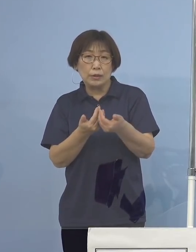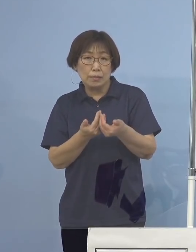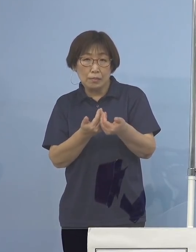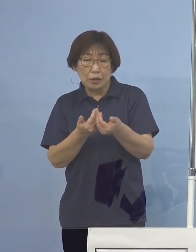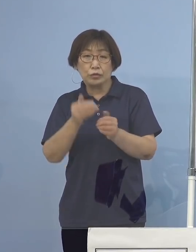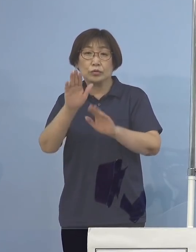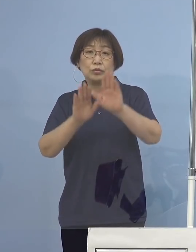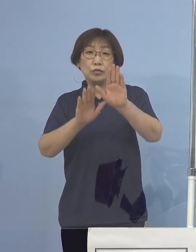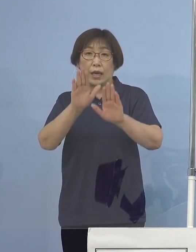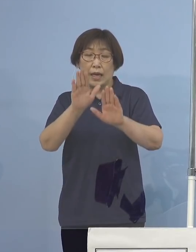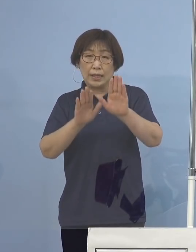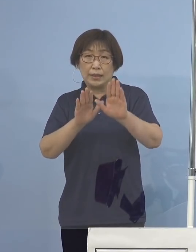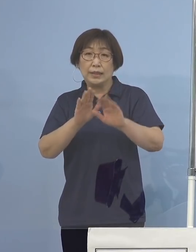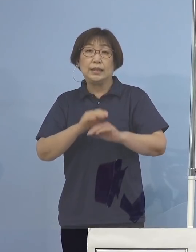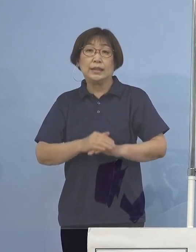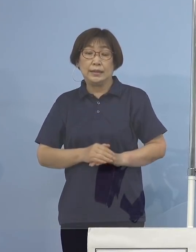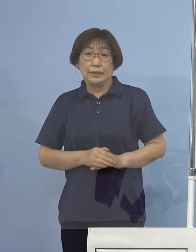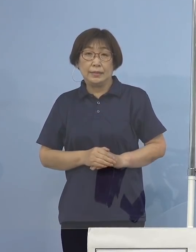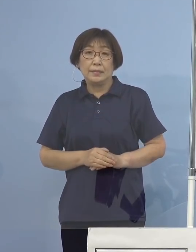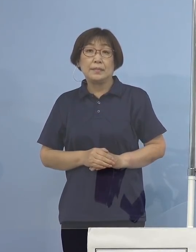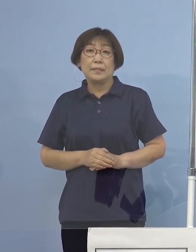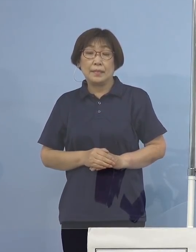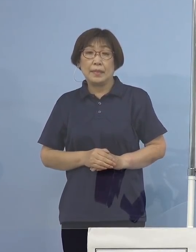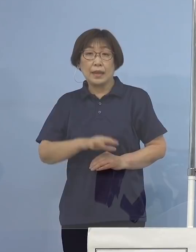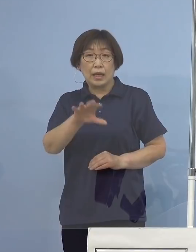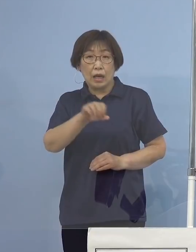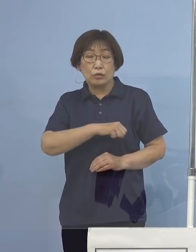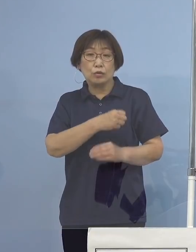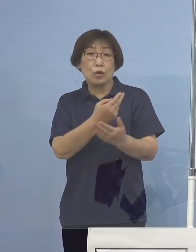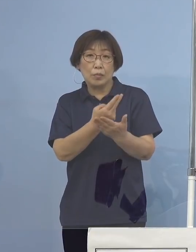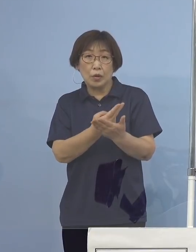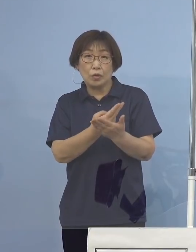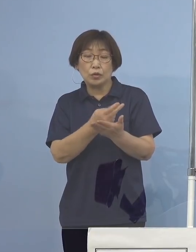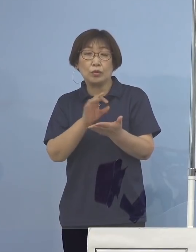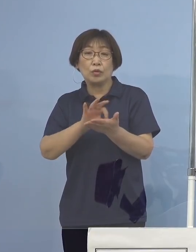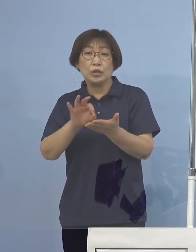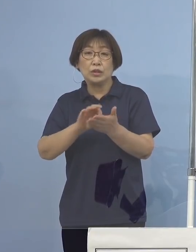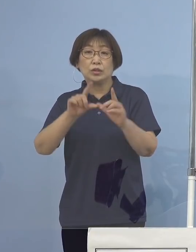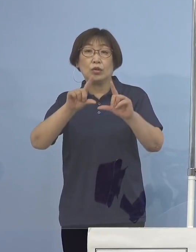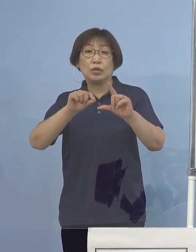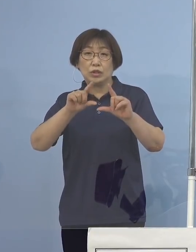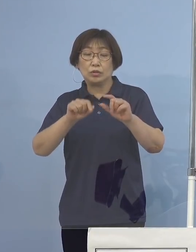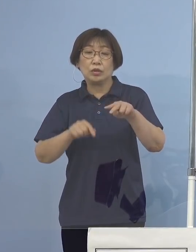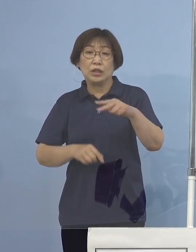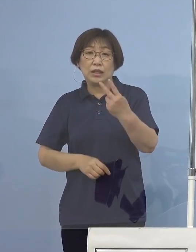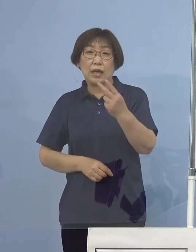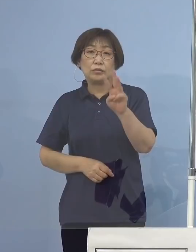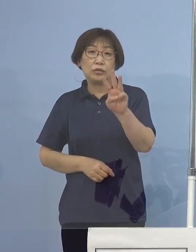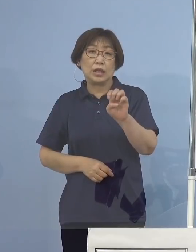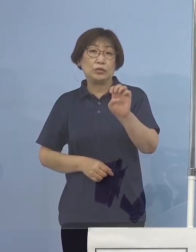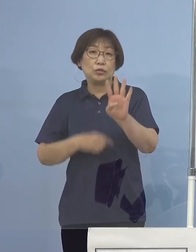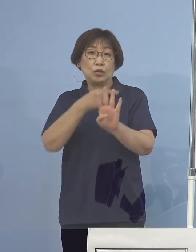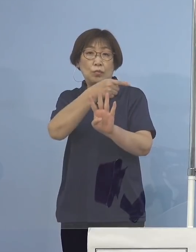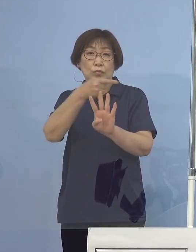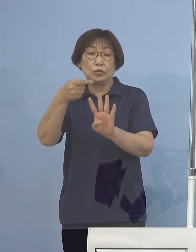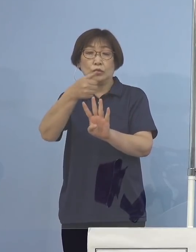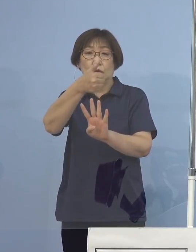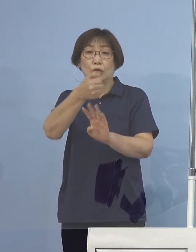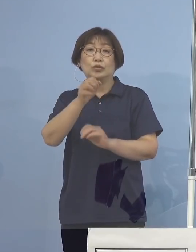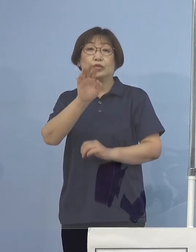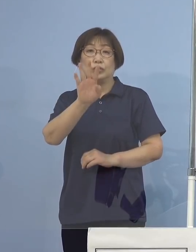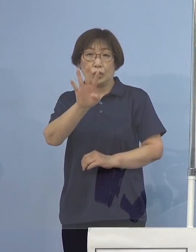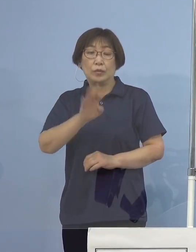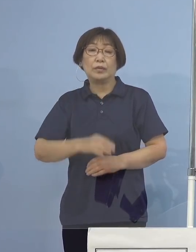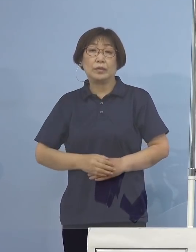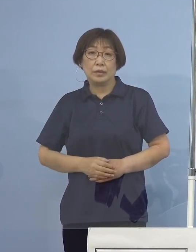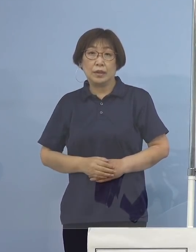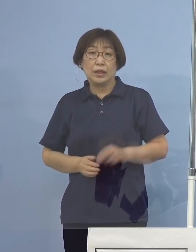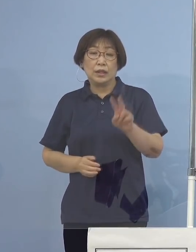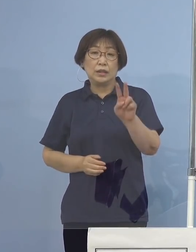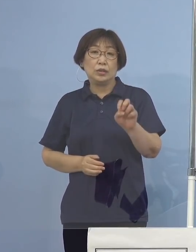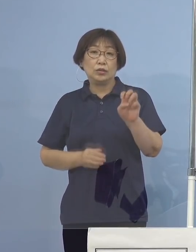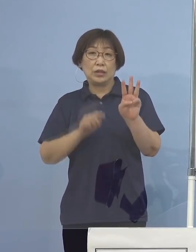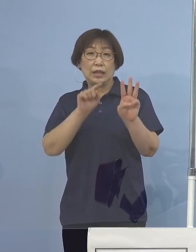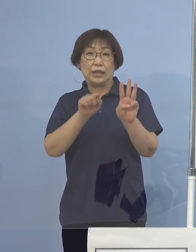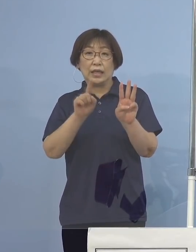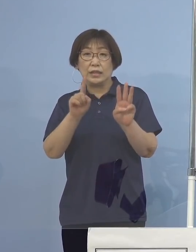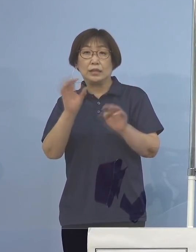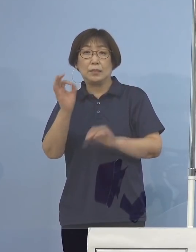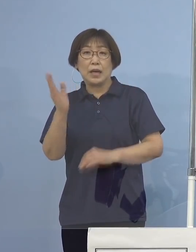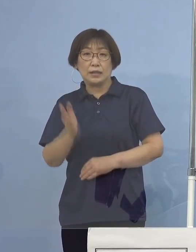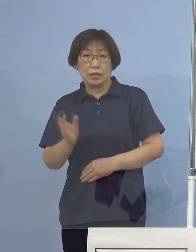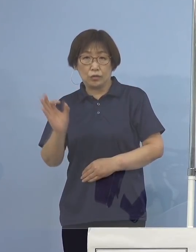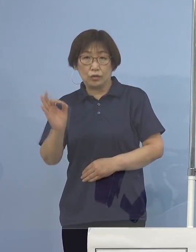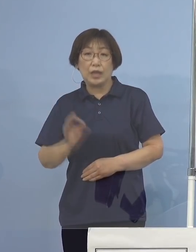最初の項目は確保病床の使用率234分の54 23.1パーセントとなります